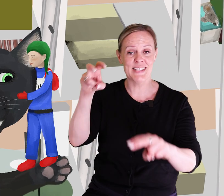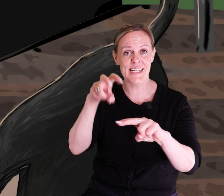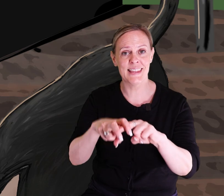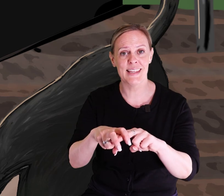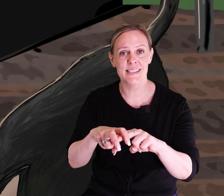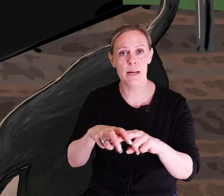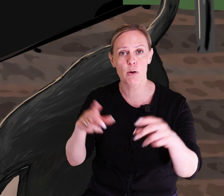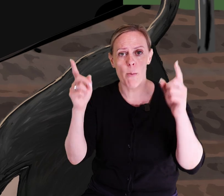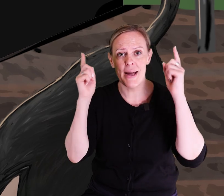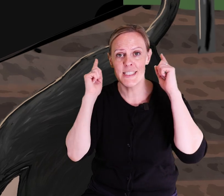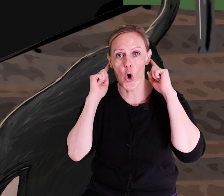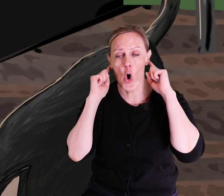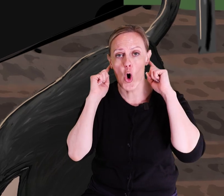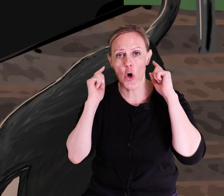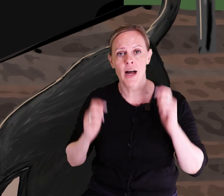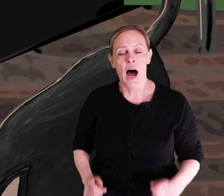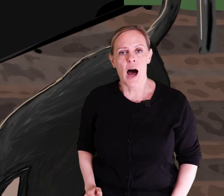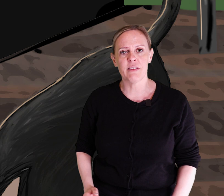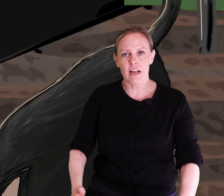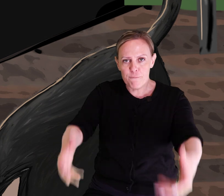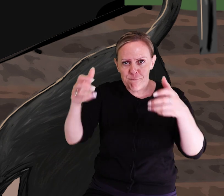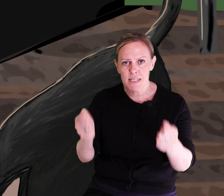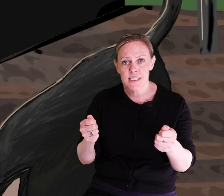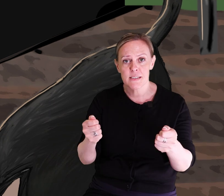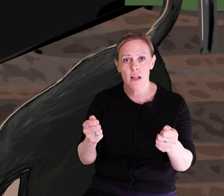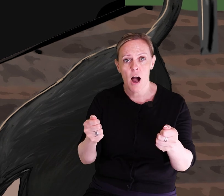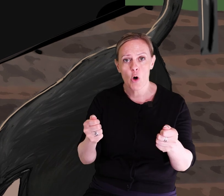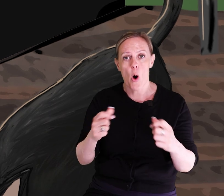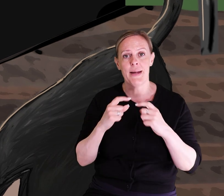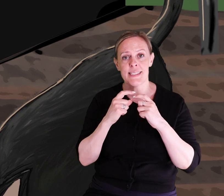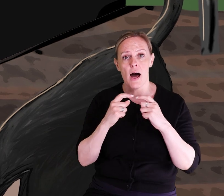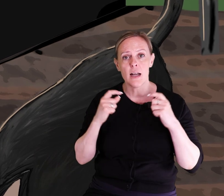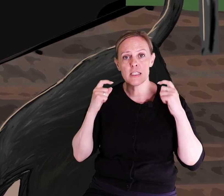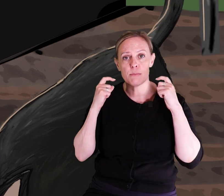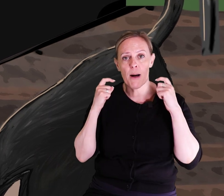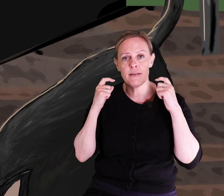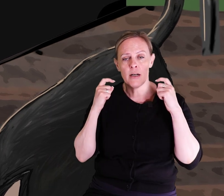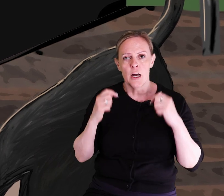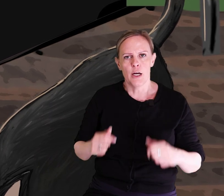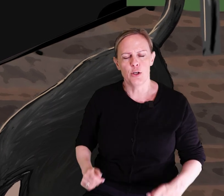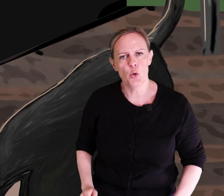han sätter bakom hennes öron han tar ett fast tag om hennes halsband